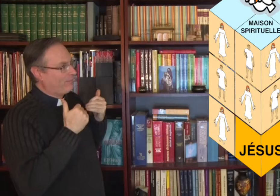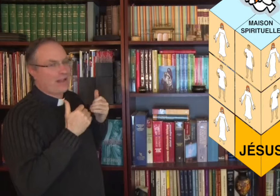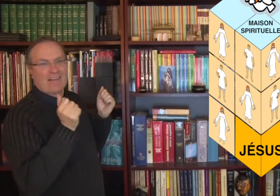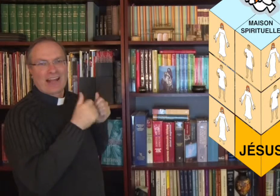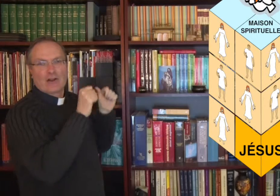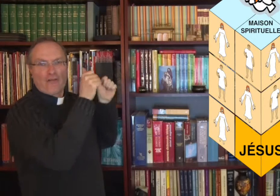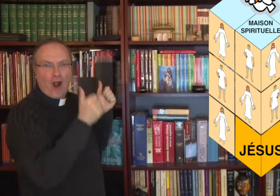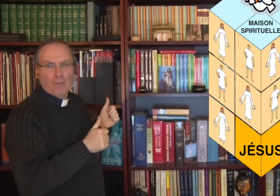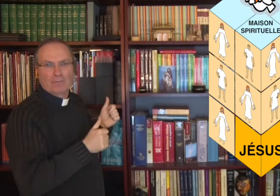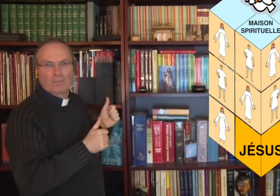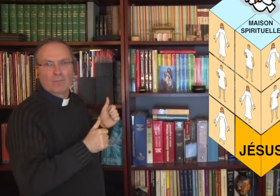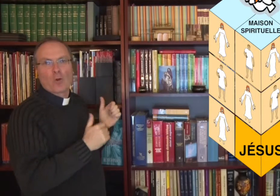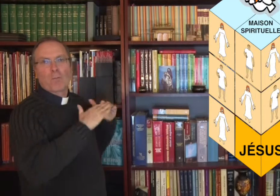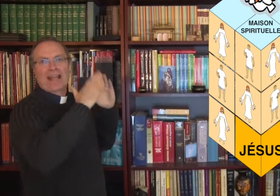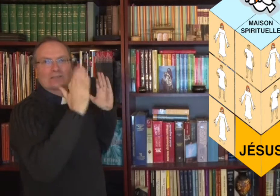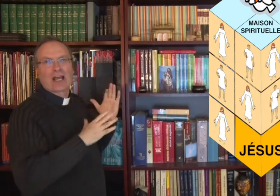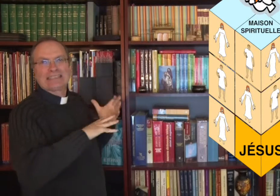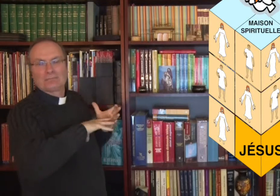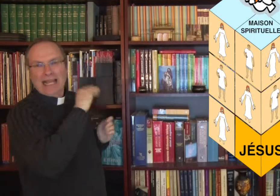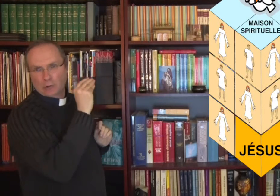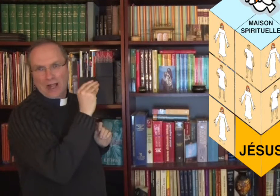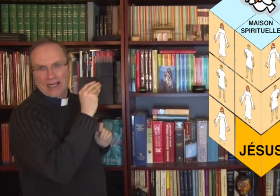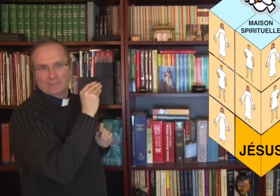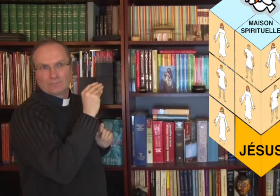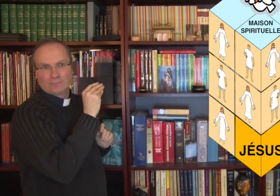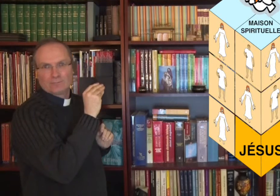pour former une maison spirituelle,